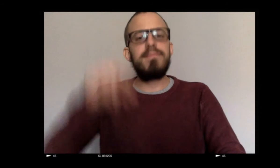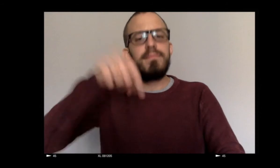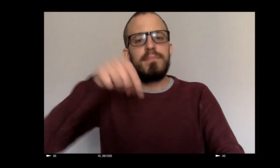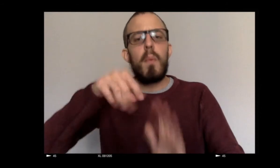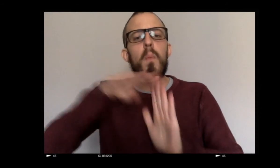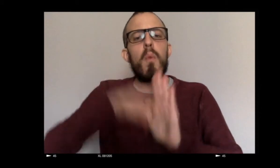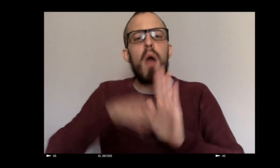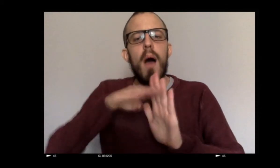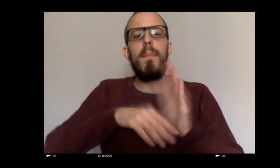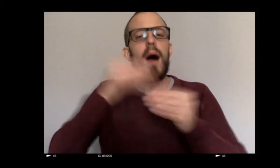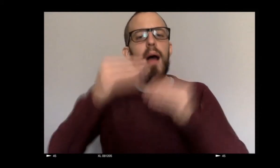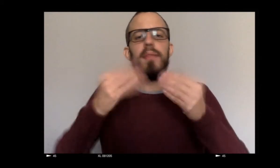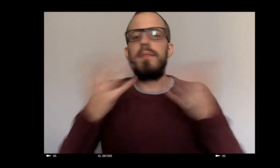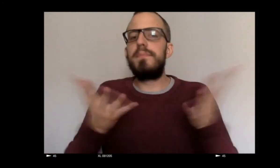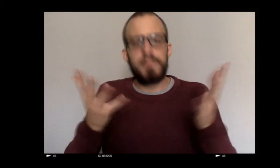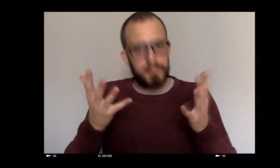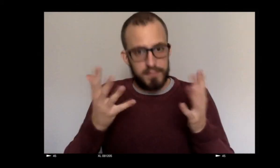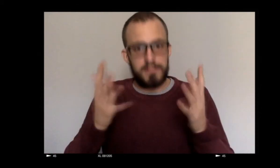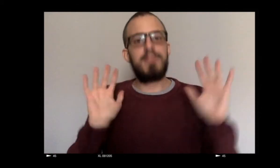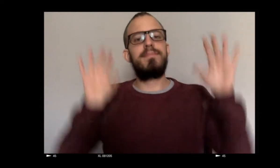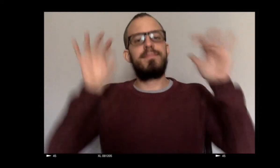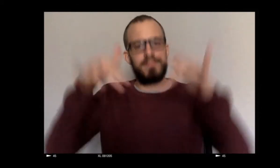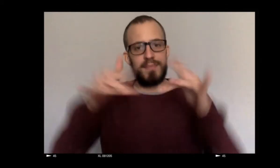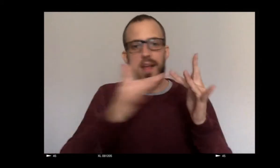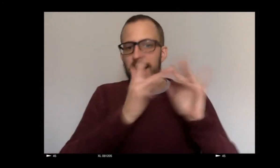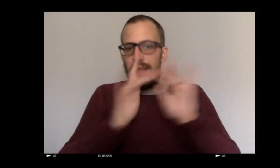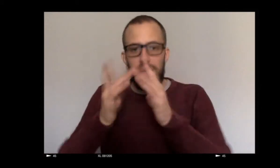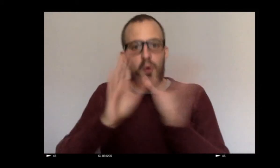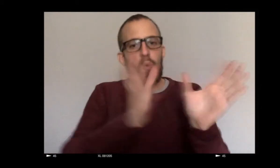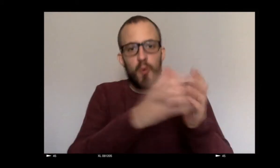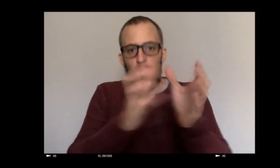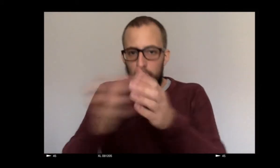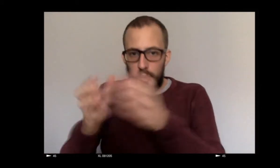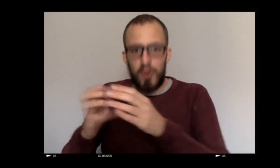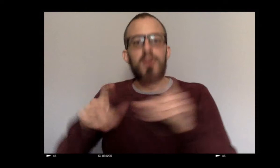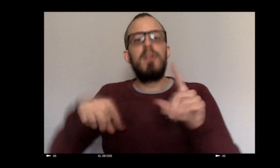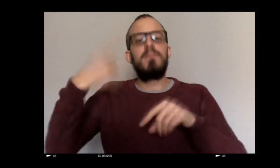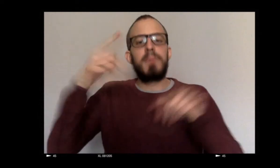El programa incluye: llegada y primer contacto, formación de grupos,